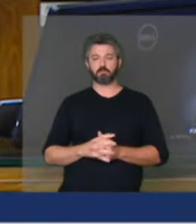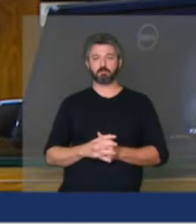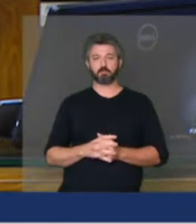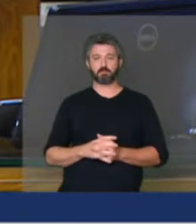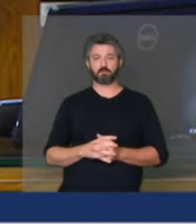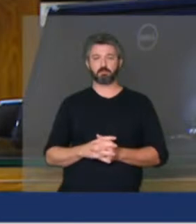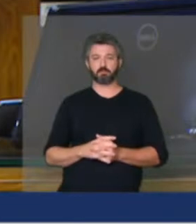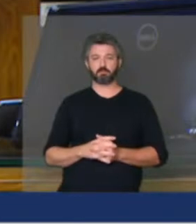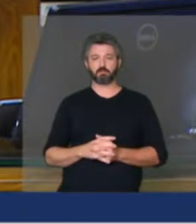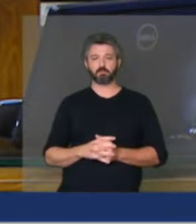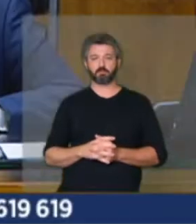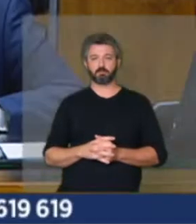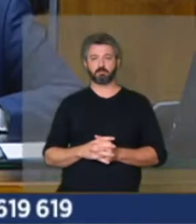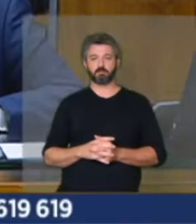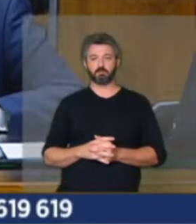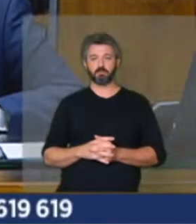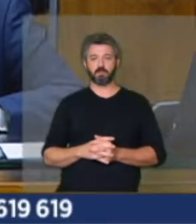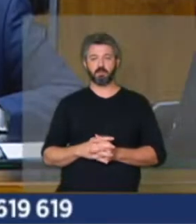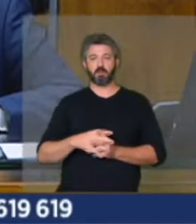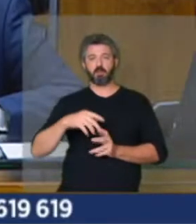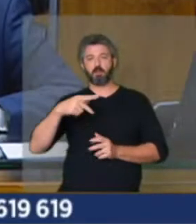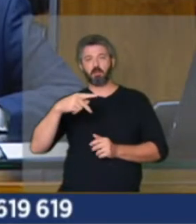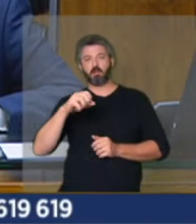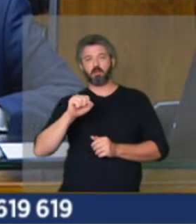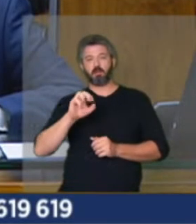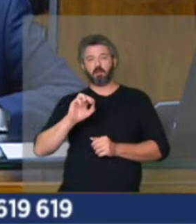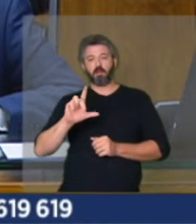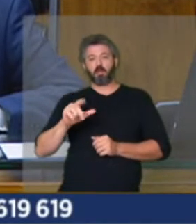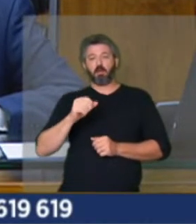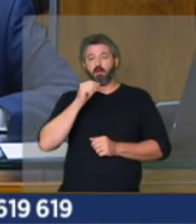ENCAMINHA O PSOL? -- [DEPUTADA]: PSOL ORIENTA SIM, PRESIDENTE. -- [PRESIDENTE]: PSOL